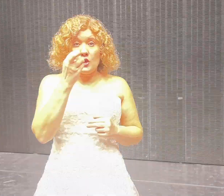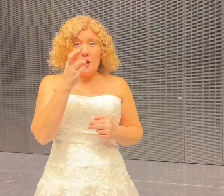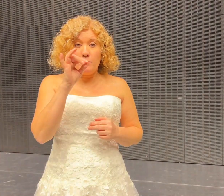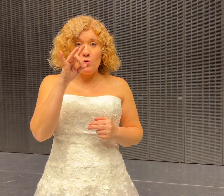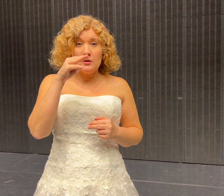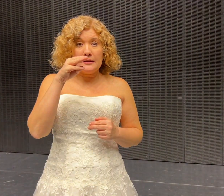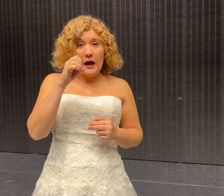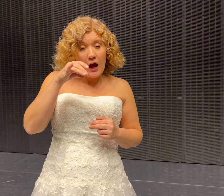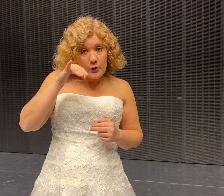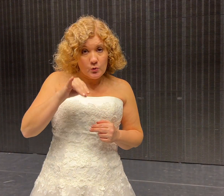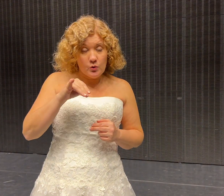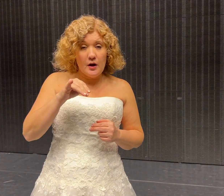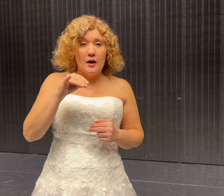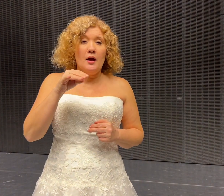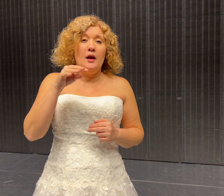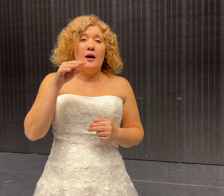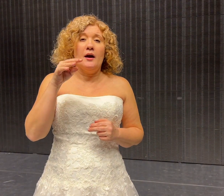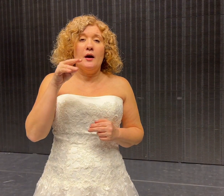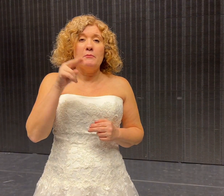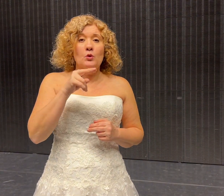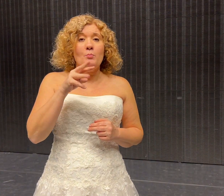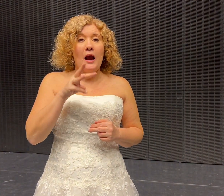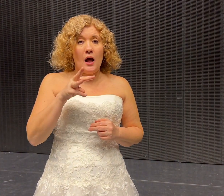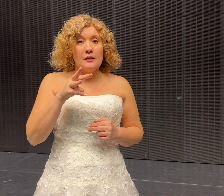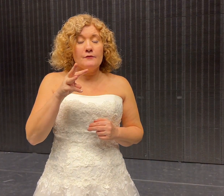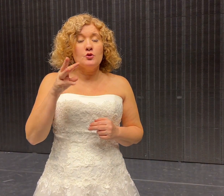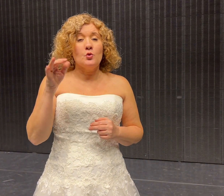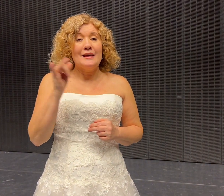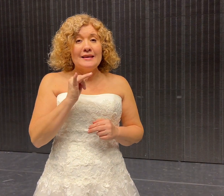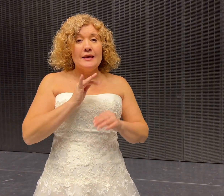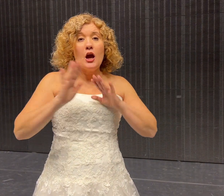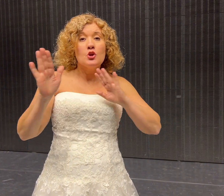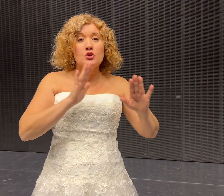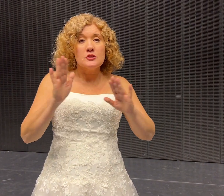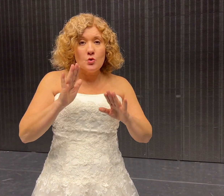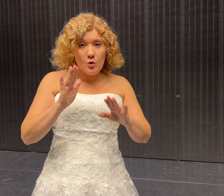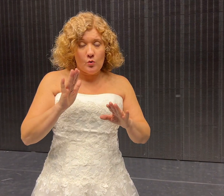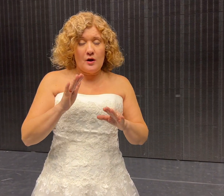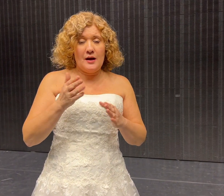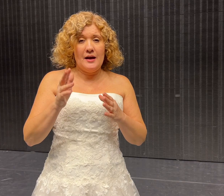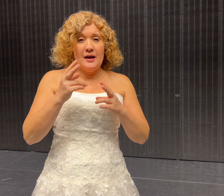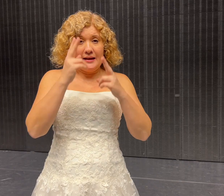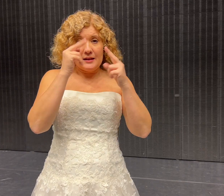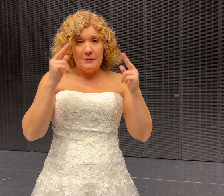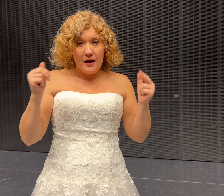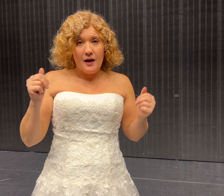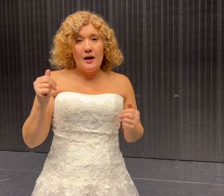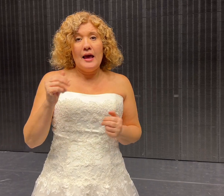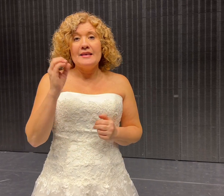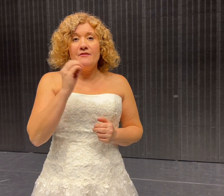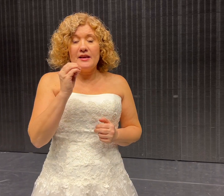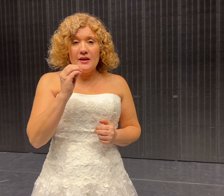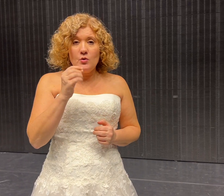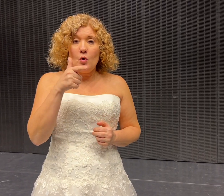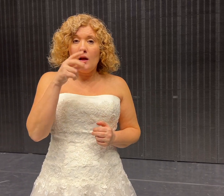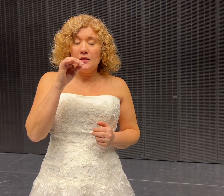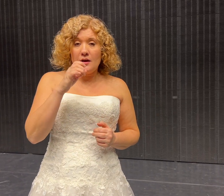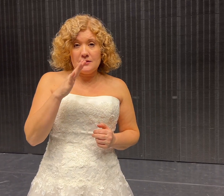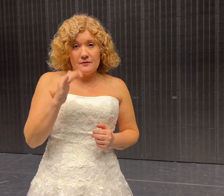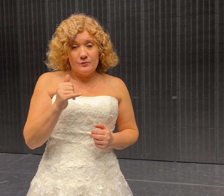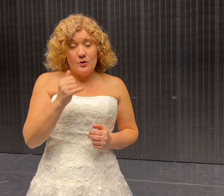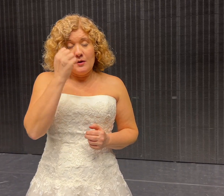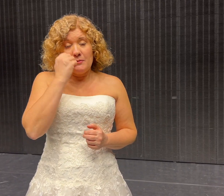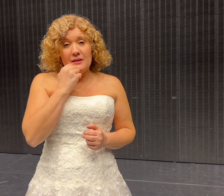Шаболтаю Петру Михайловичу и режиссеру Кремля Евгению Глазову.